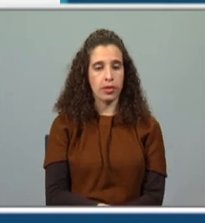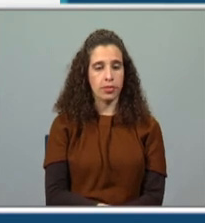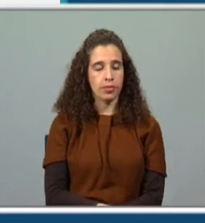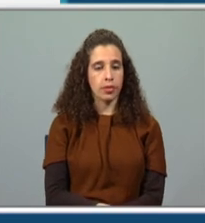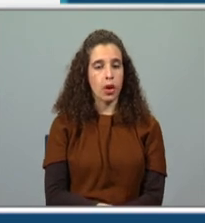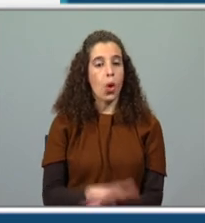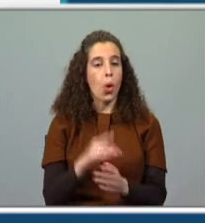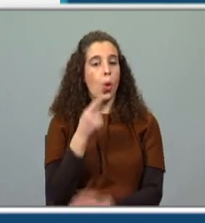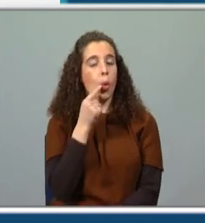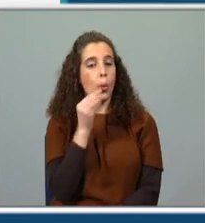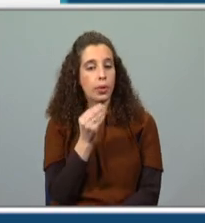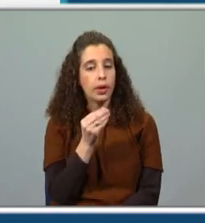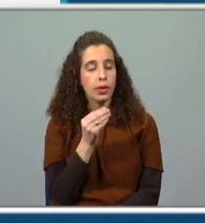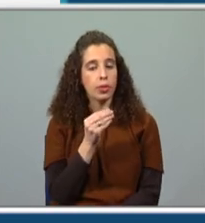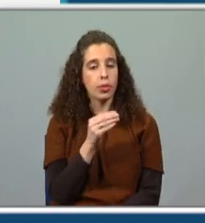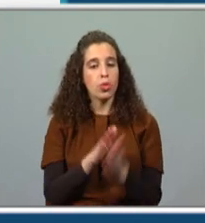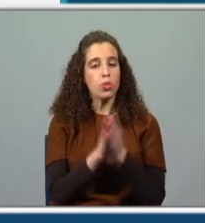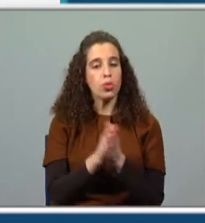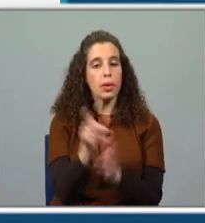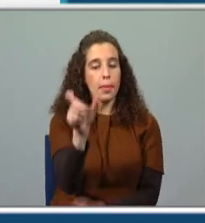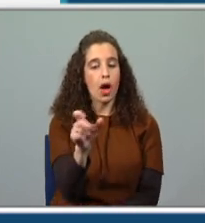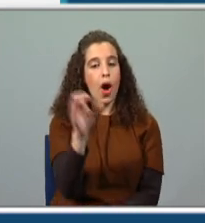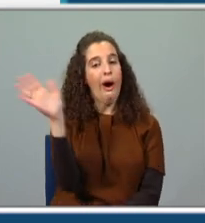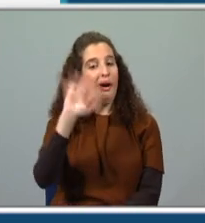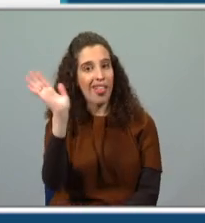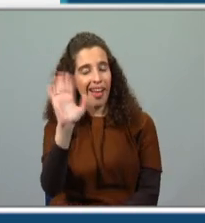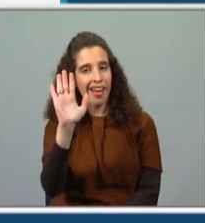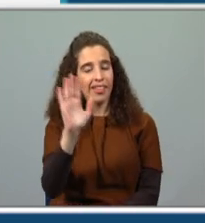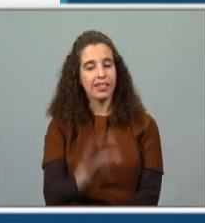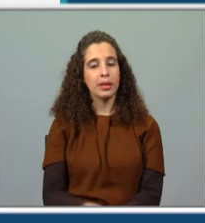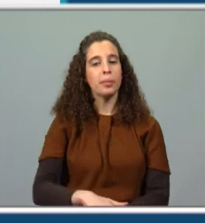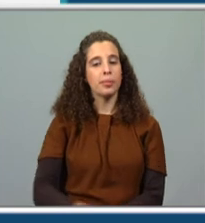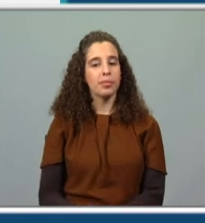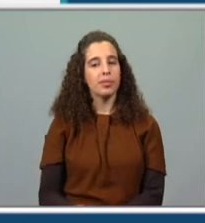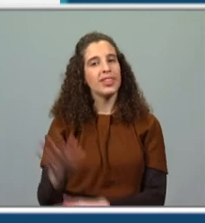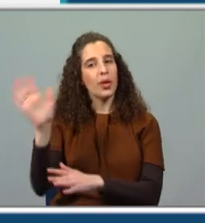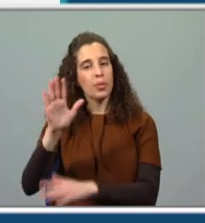o menino usa a palavra olá para cumprimentar a 男孩用你好這個詞打招呼